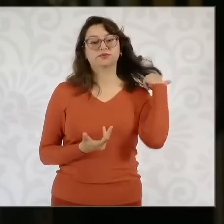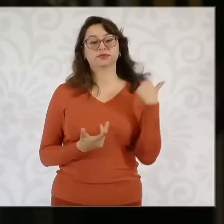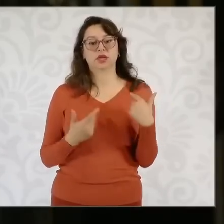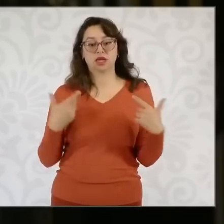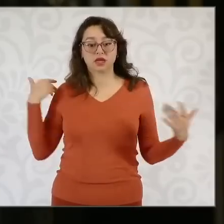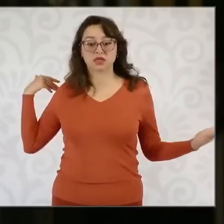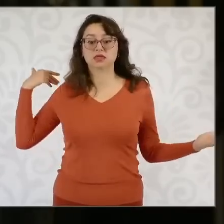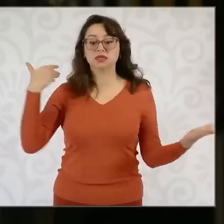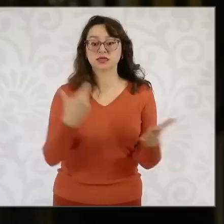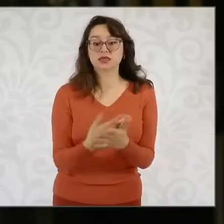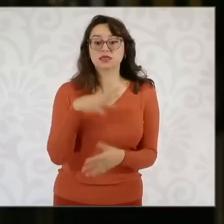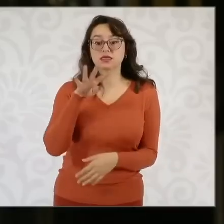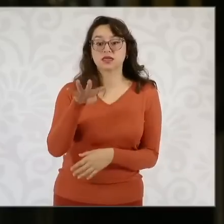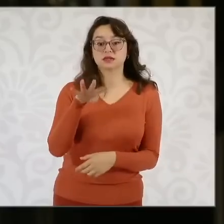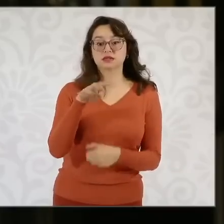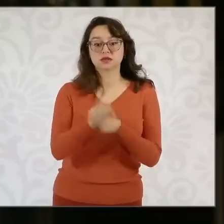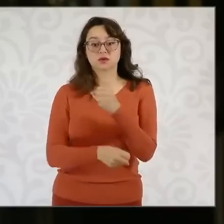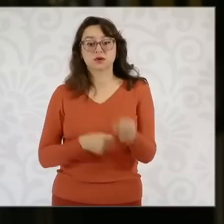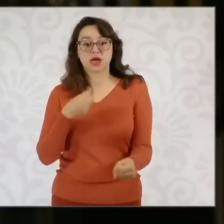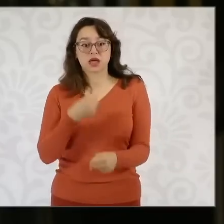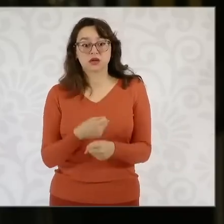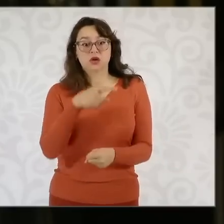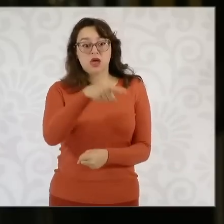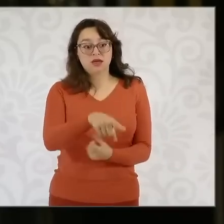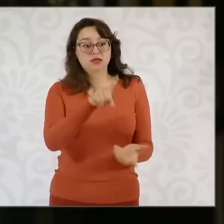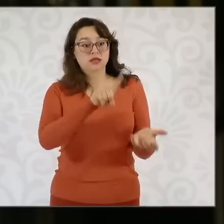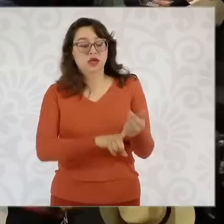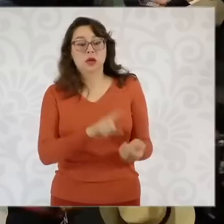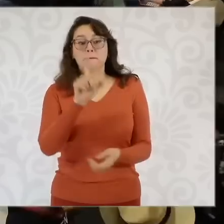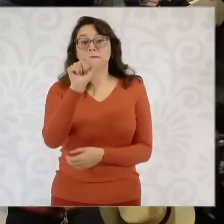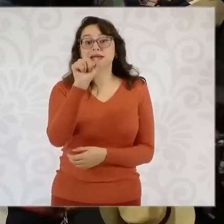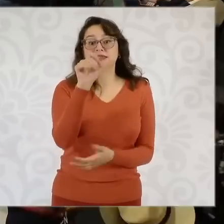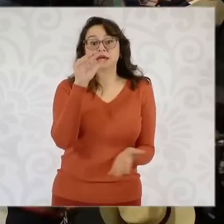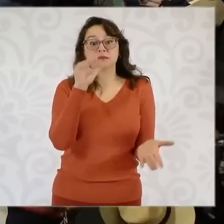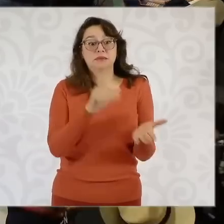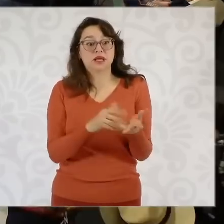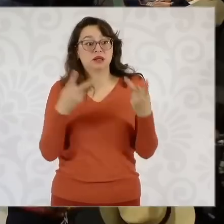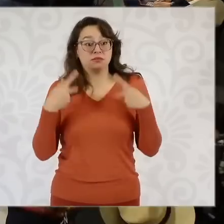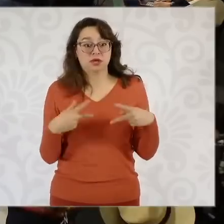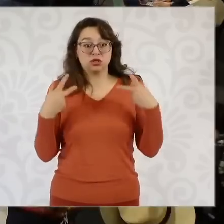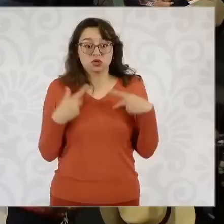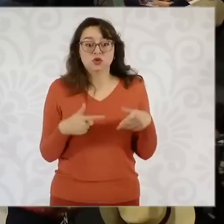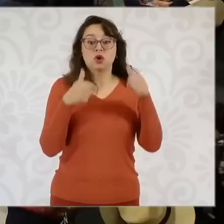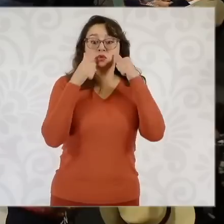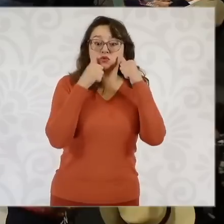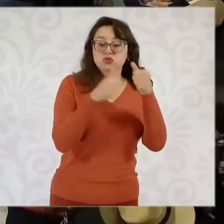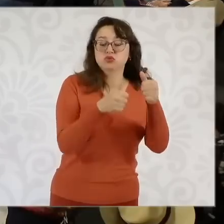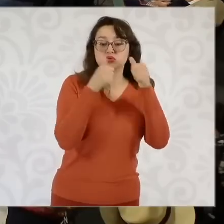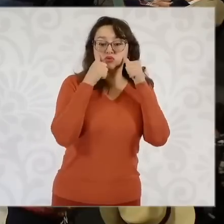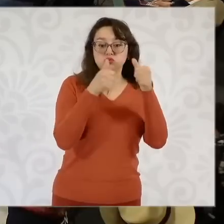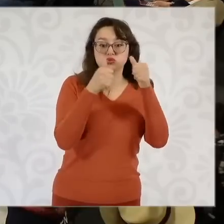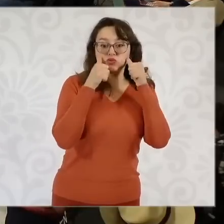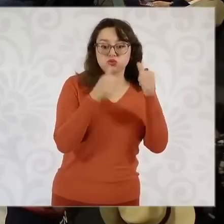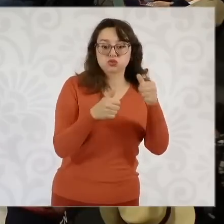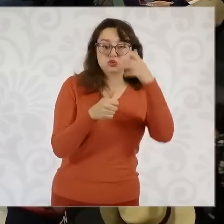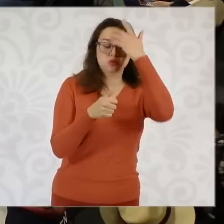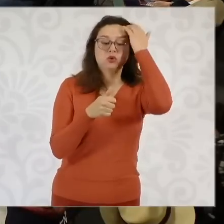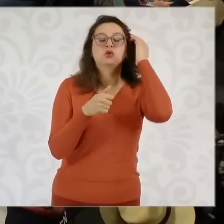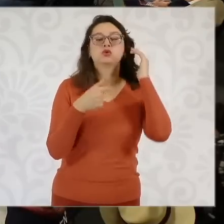años a cerca de 200000 personas fuimos porque nos avisaron en Voces del periodista que hay